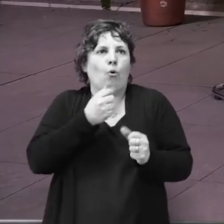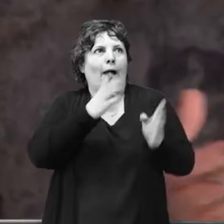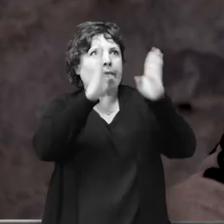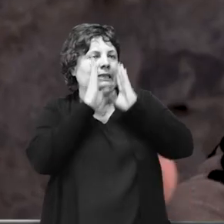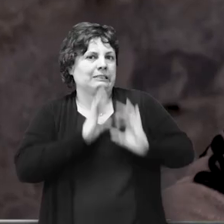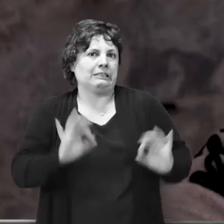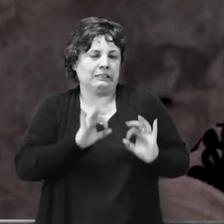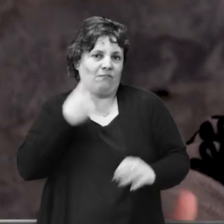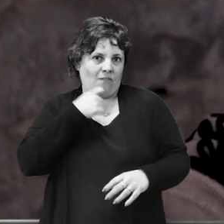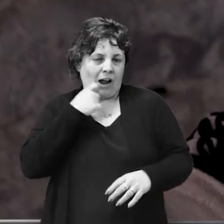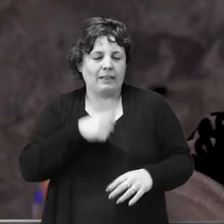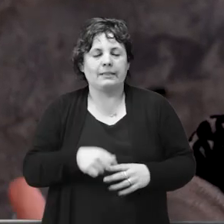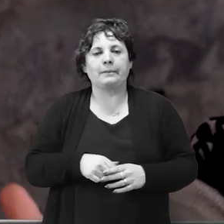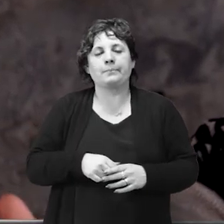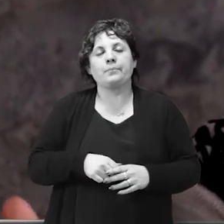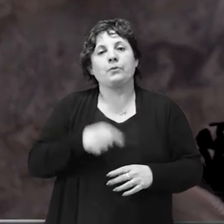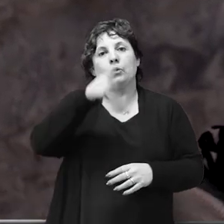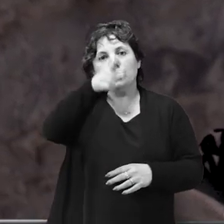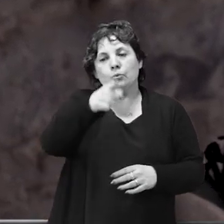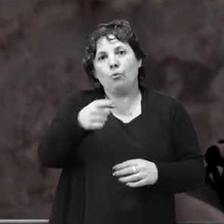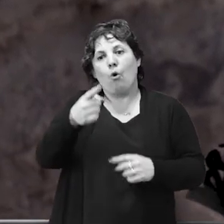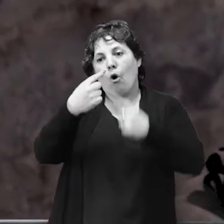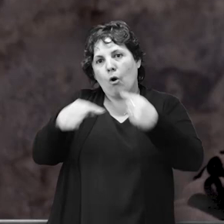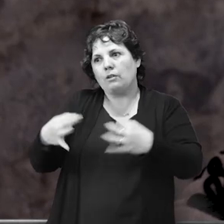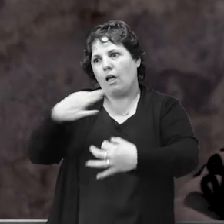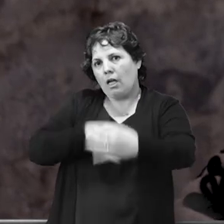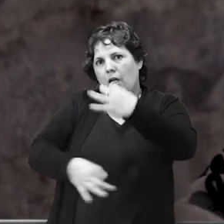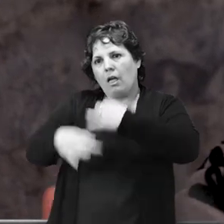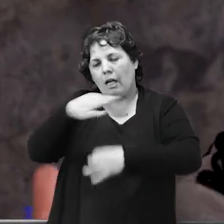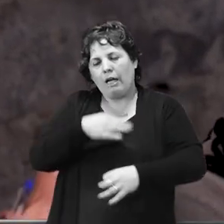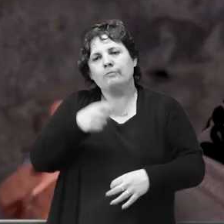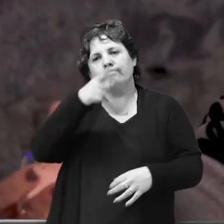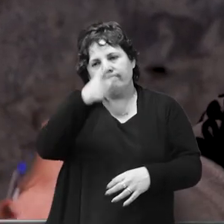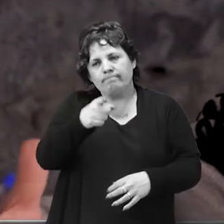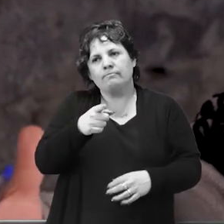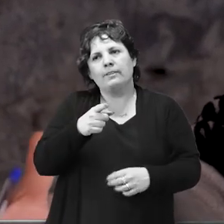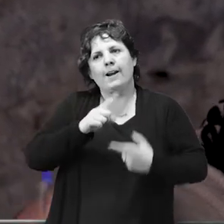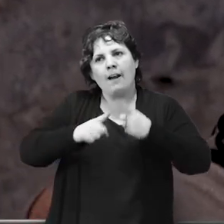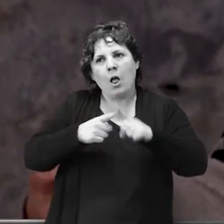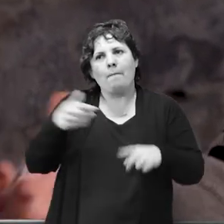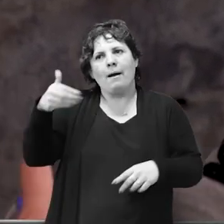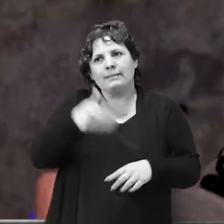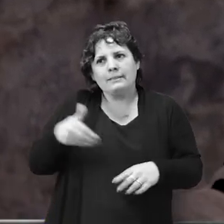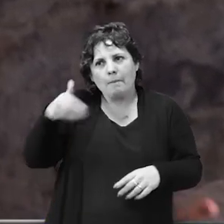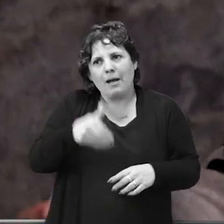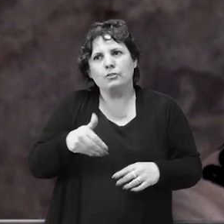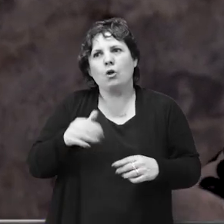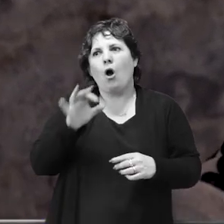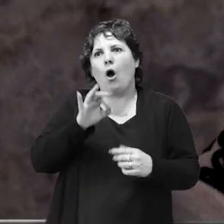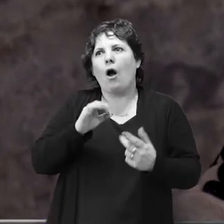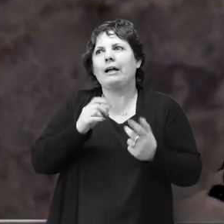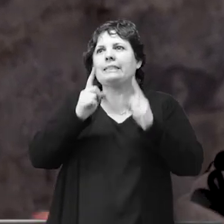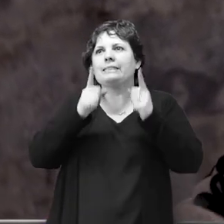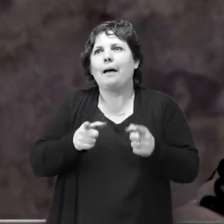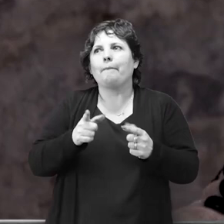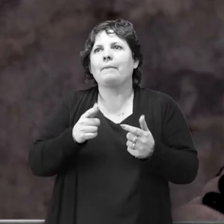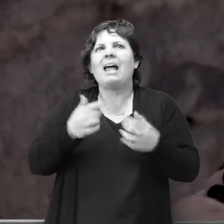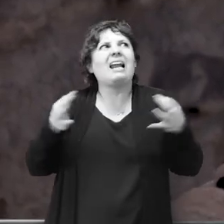Creo que lo que vos traés tiene que ver con esto de la participación y del conocimiento cercano de la realidad